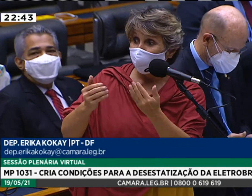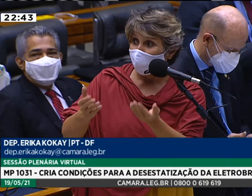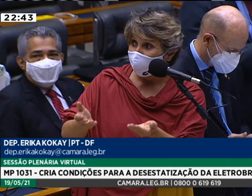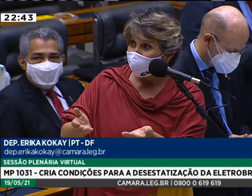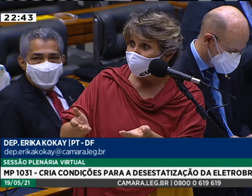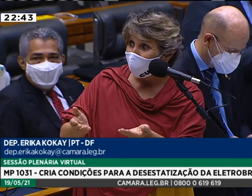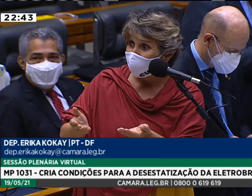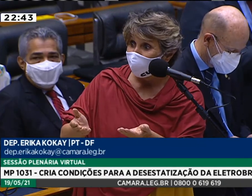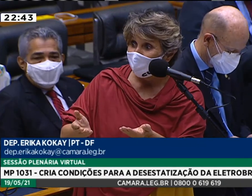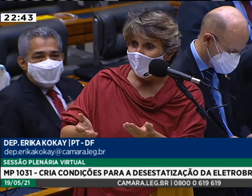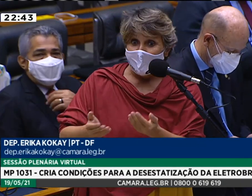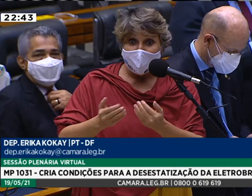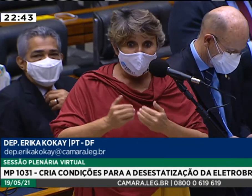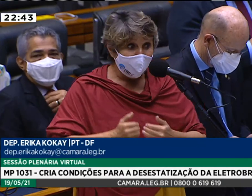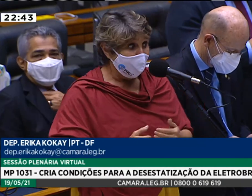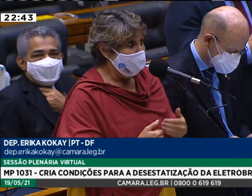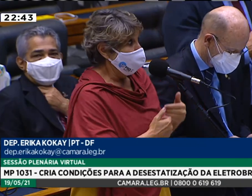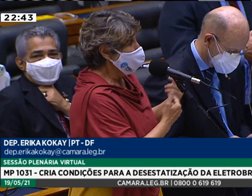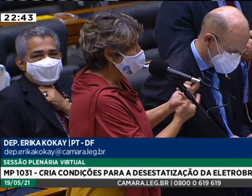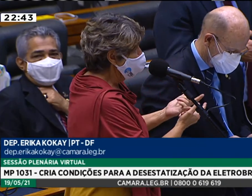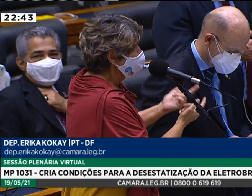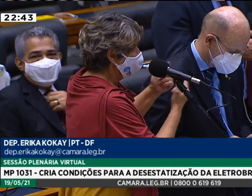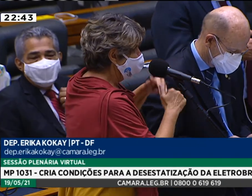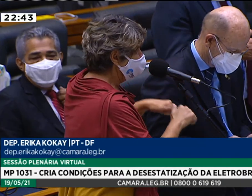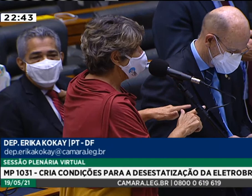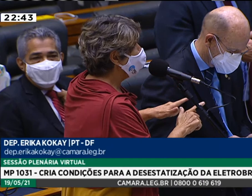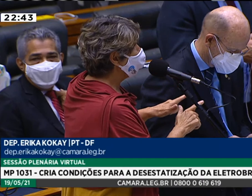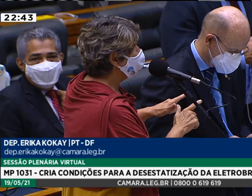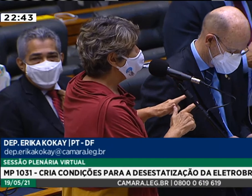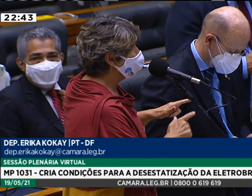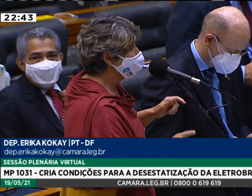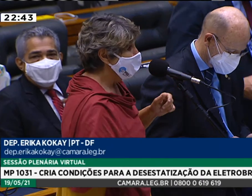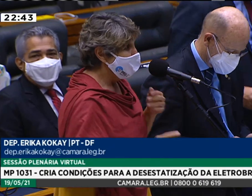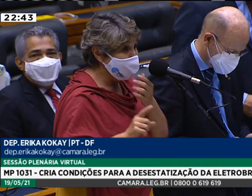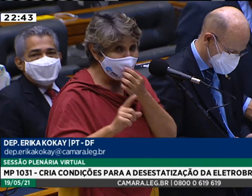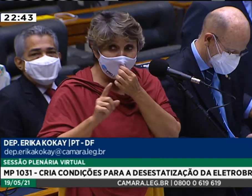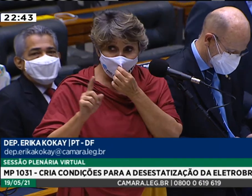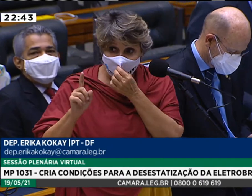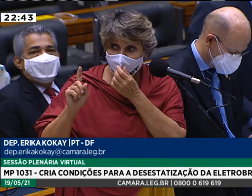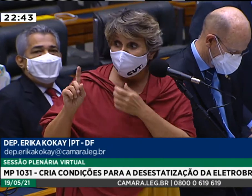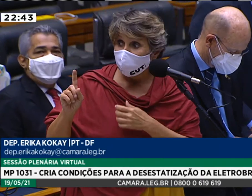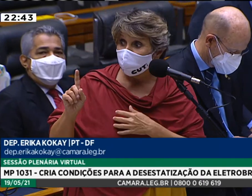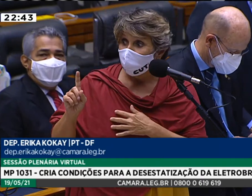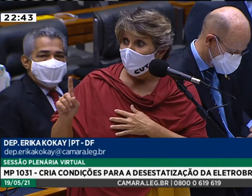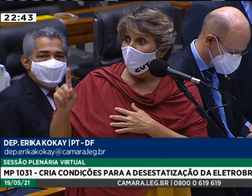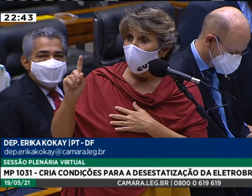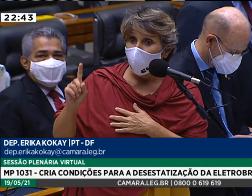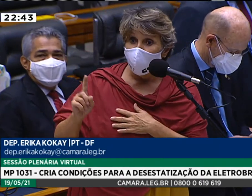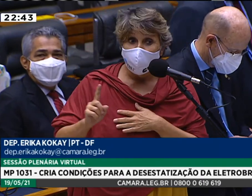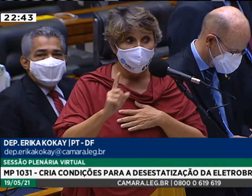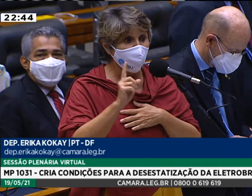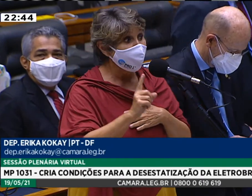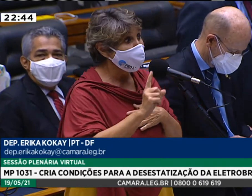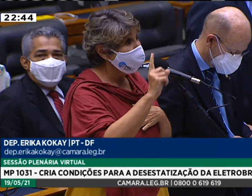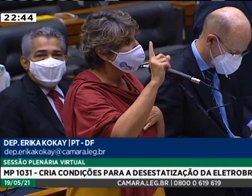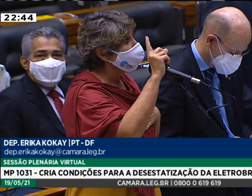PIAUIENSE, ELA CUSTAVA 260 MILHÕES, FICOU PORTANTO UMA DÍVIDA DE 140 MILHÕES, ESTA EMPRESA FOI PRIVATIZADA EM